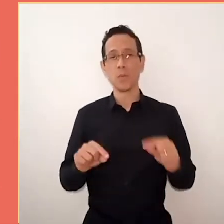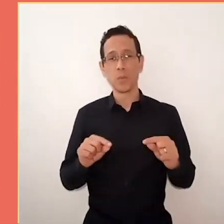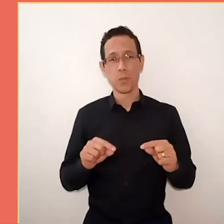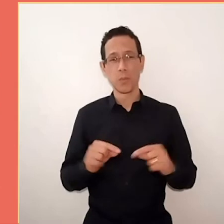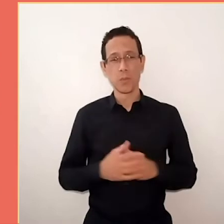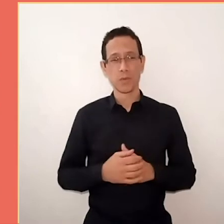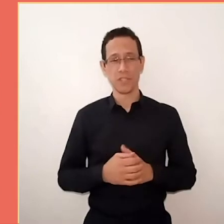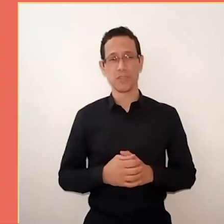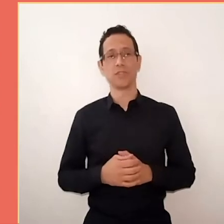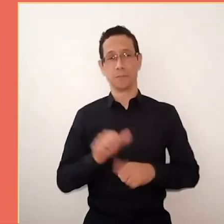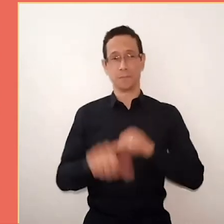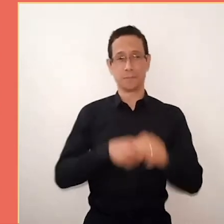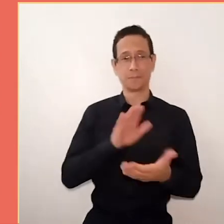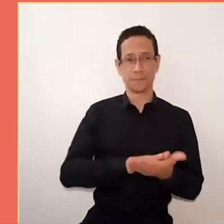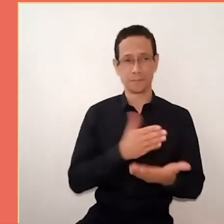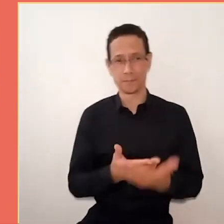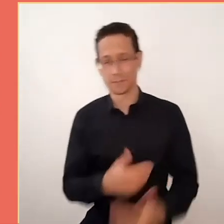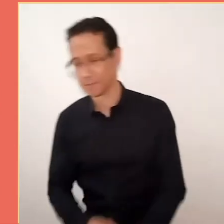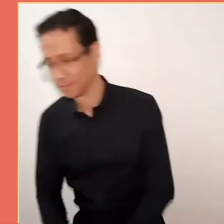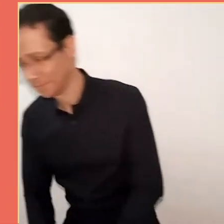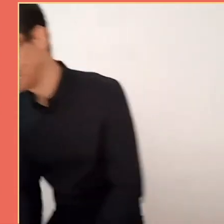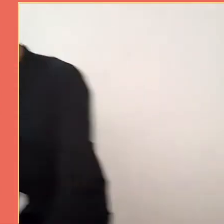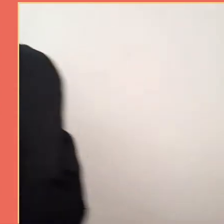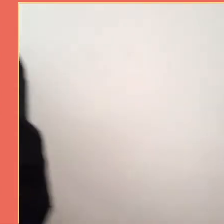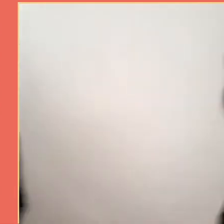Da premissa da palavra, a Mônica, trouxe aqui